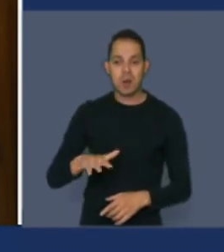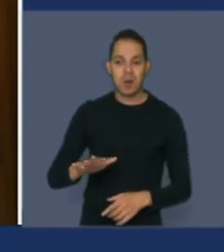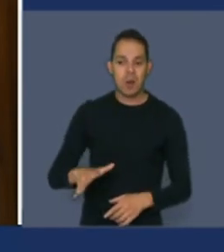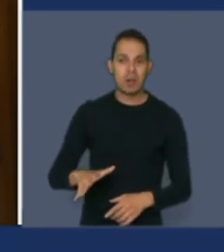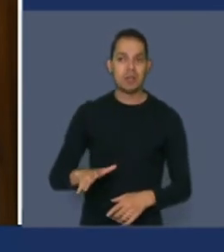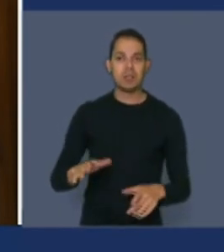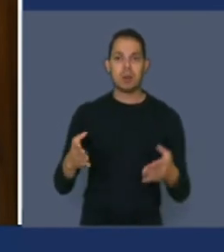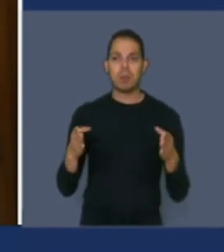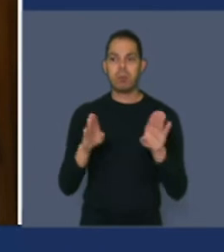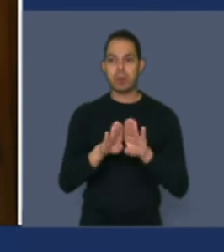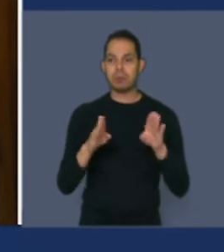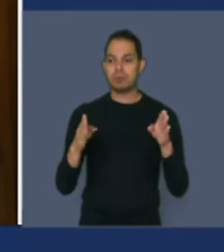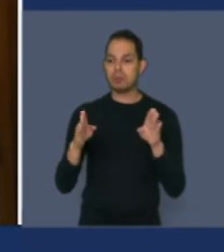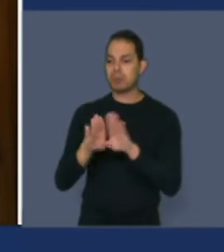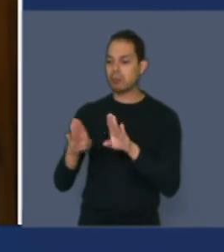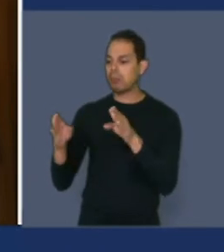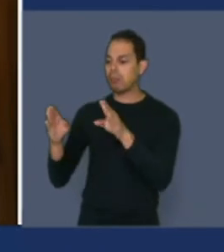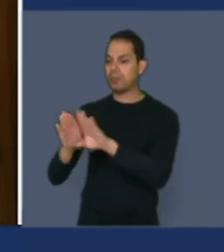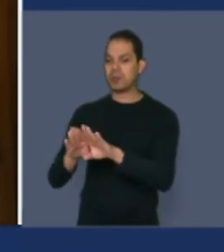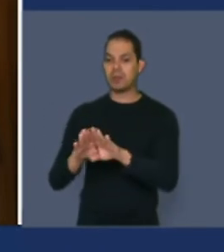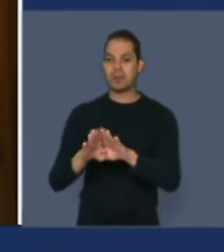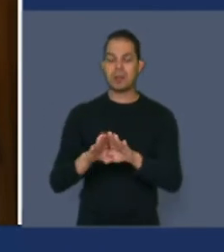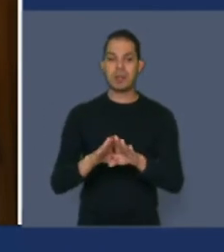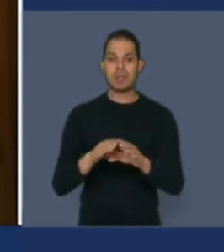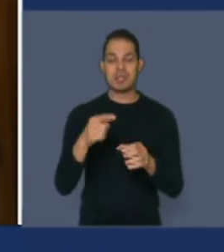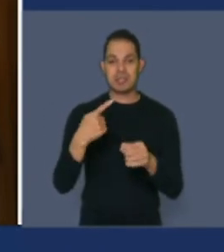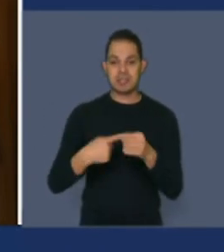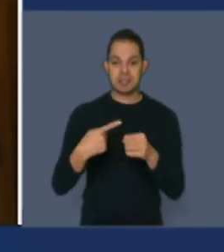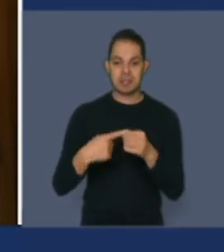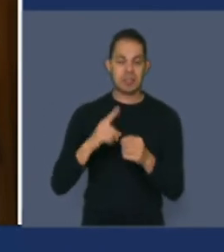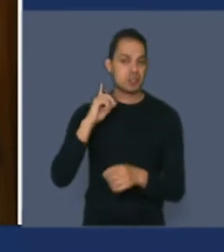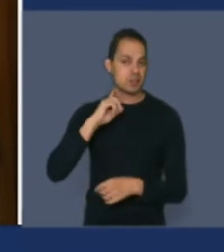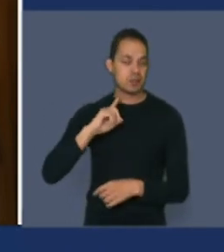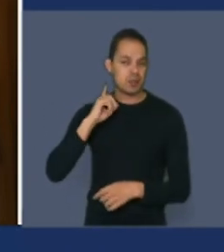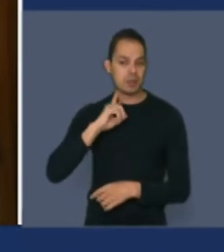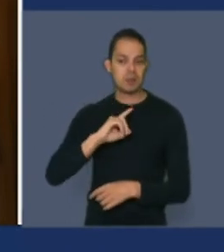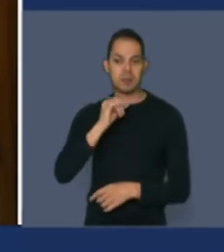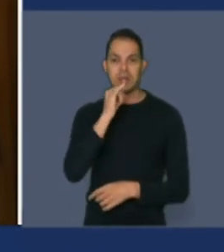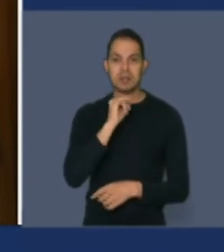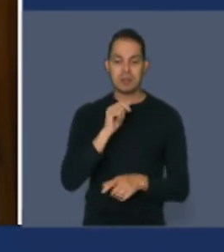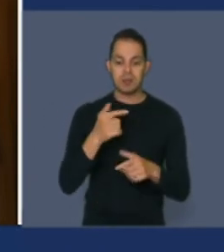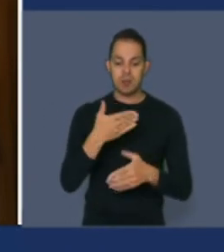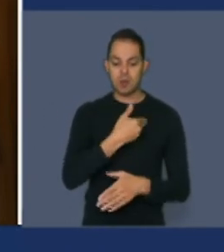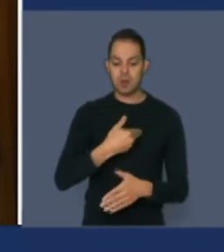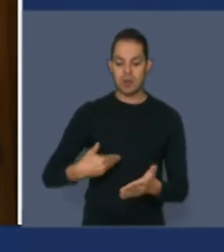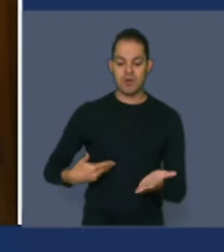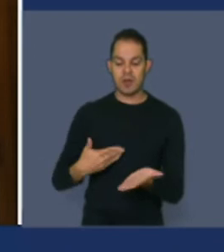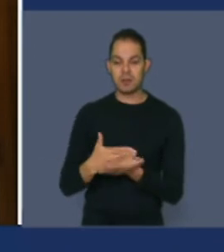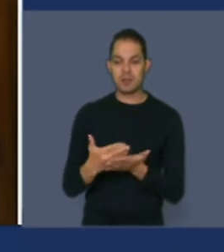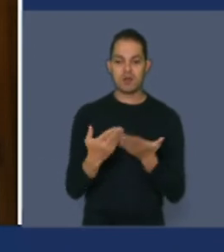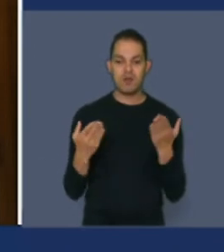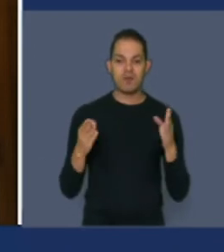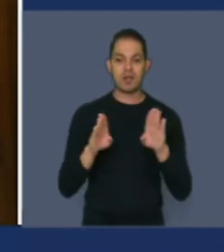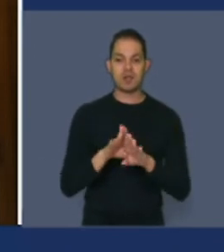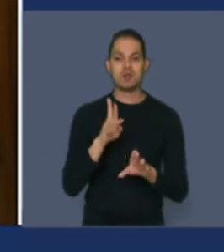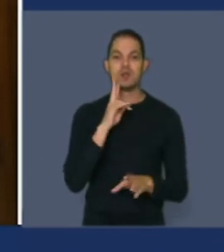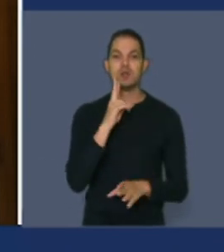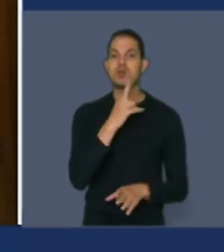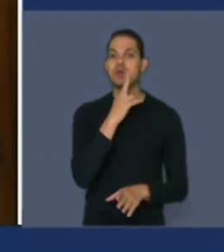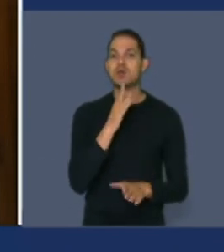NO BRASIL, EM MONTES CLAROS, INCLUSIVE, DESDE O INÍCIO DESSE GOVERNO QUE SE FECHOU O RESTAURANTE POPULAR. ESTÃO DESTRUINDO TODAS AS POLÍTICAS